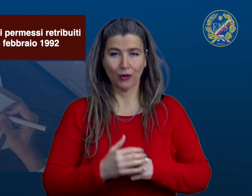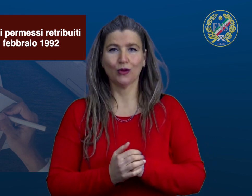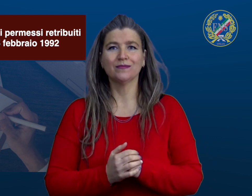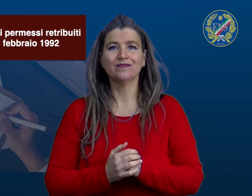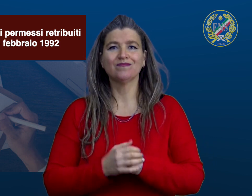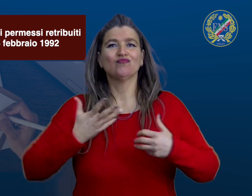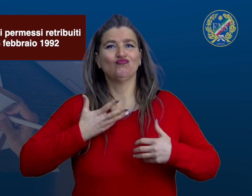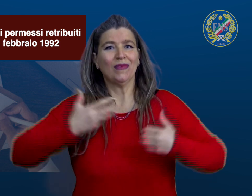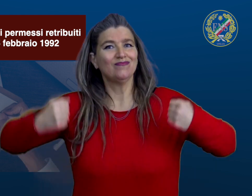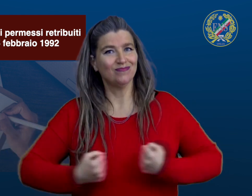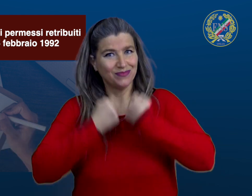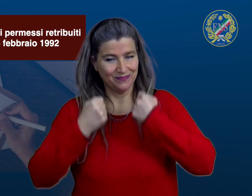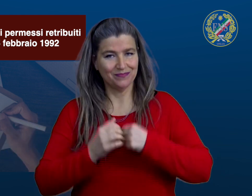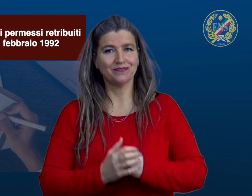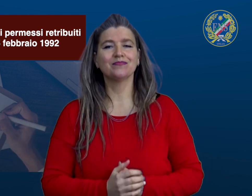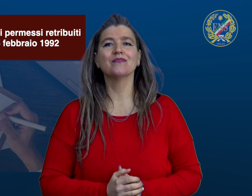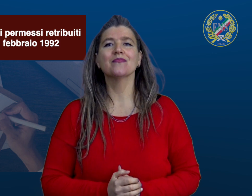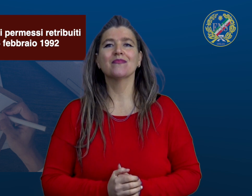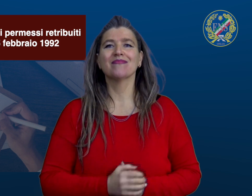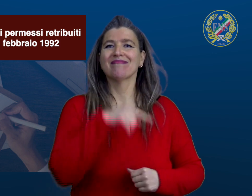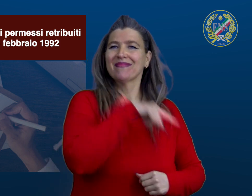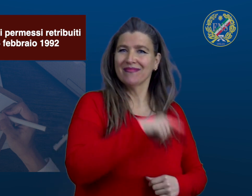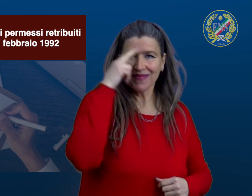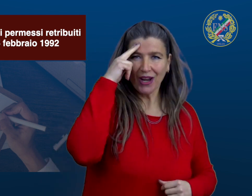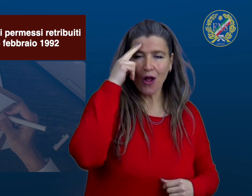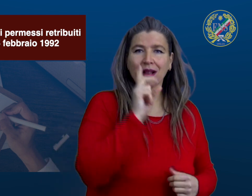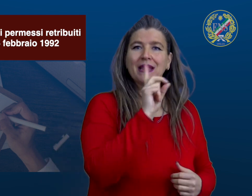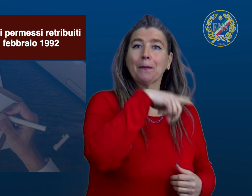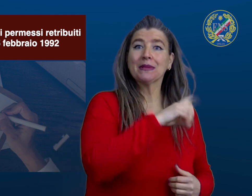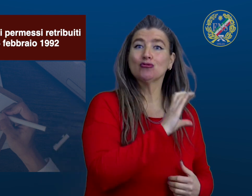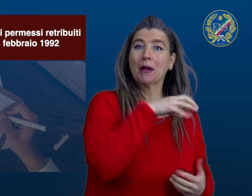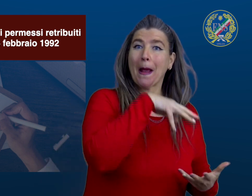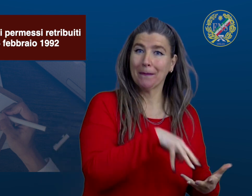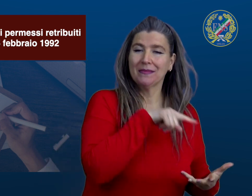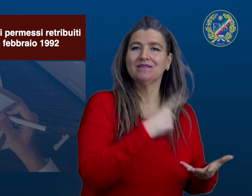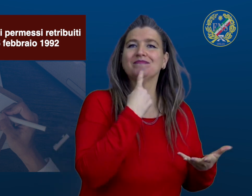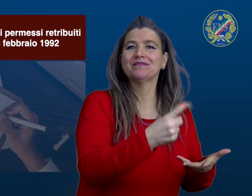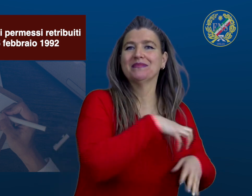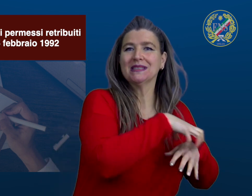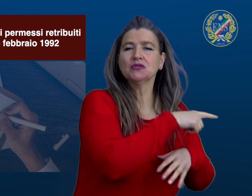C'è stato un piccolo conflitto di informazioni, riguarda il decreto DPCM,